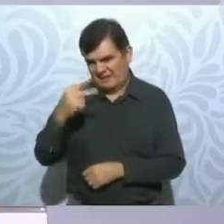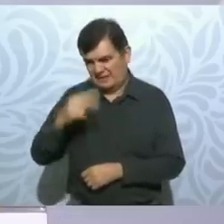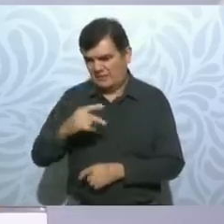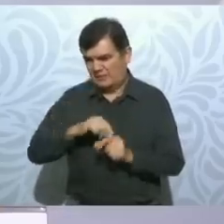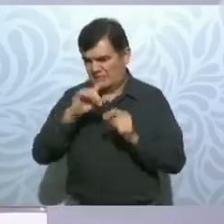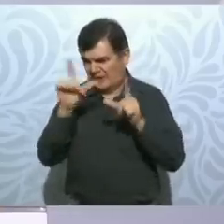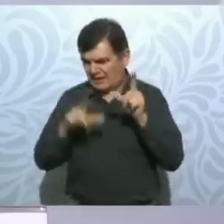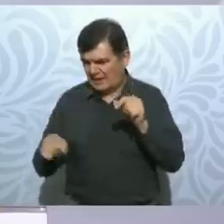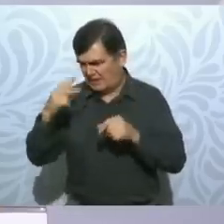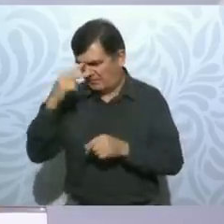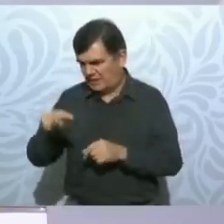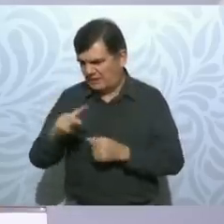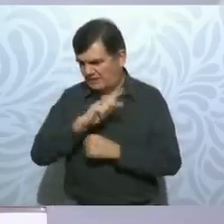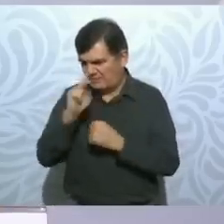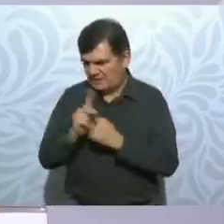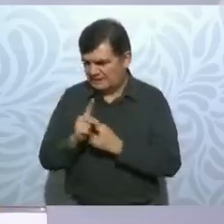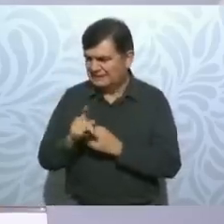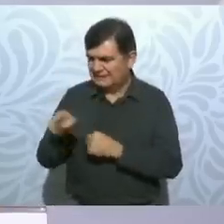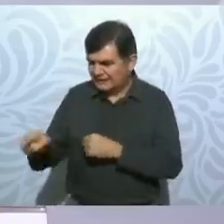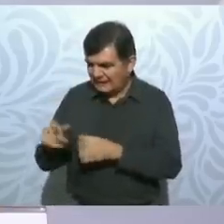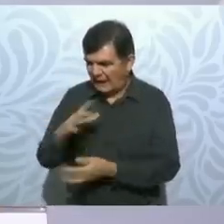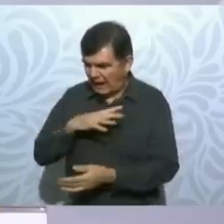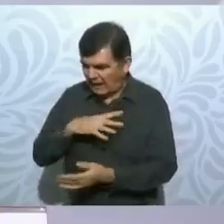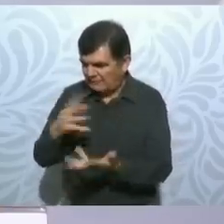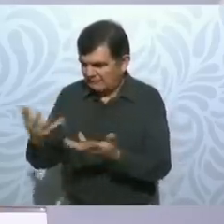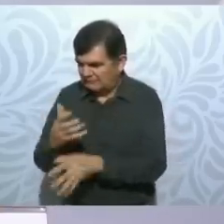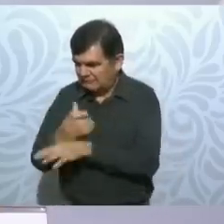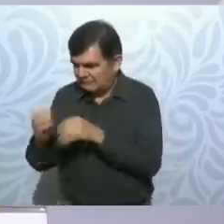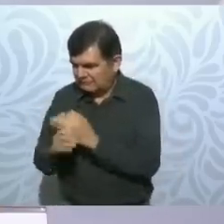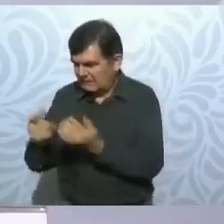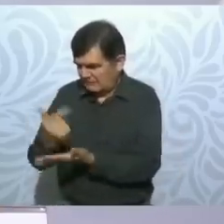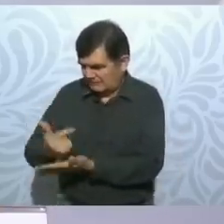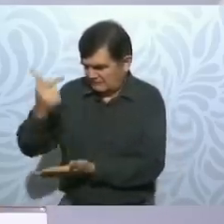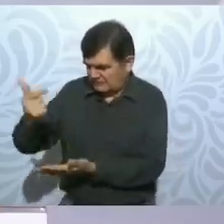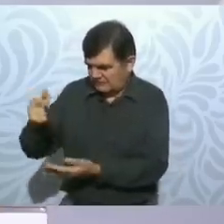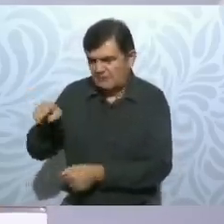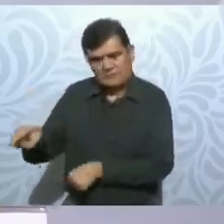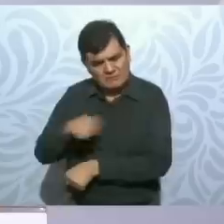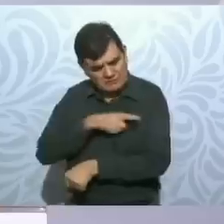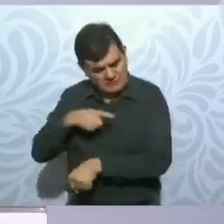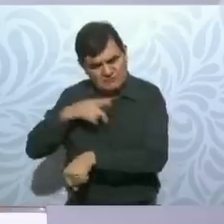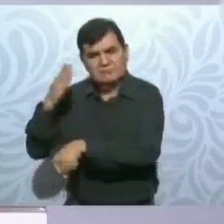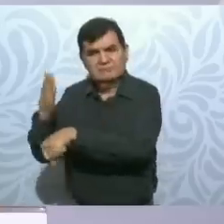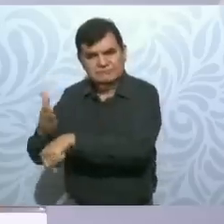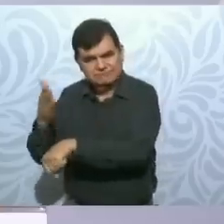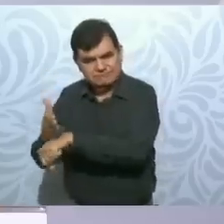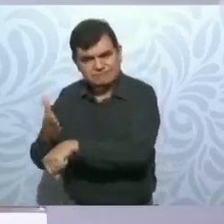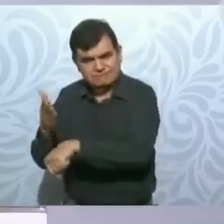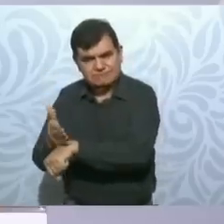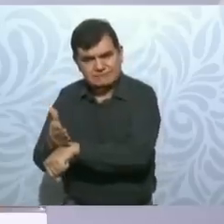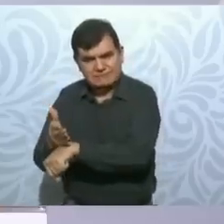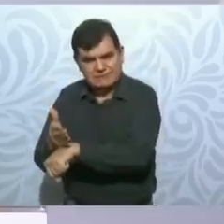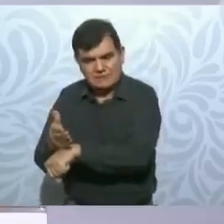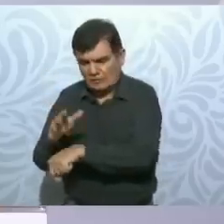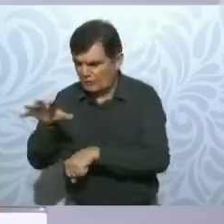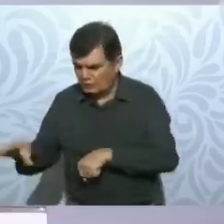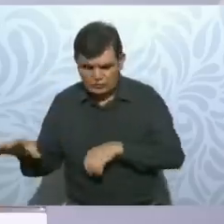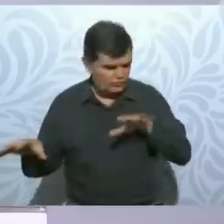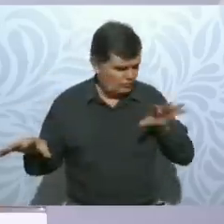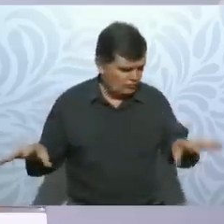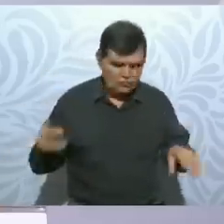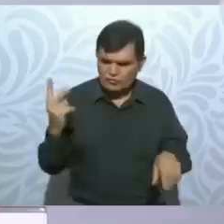que el delito grave que se comete en nuestro país sea sancionado son las dos y para ello